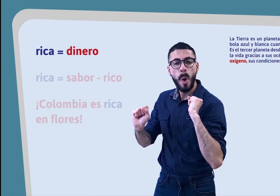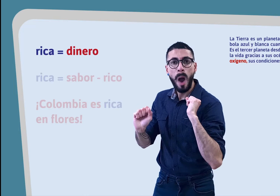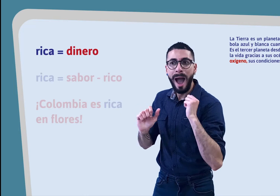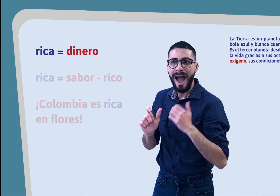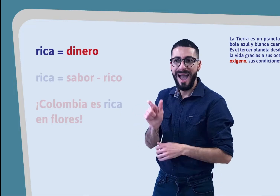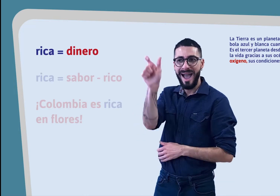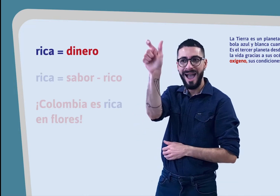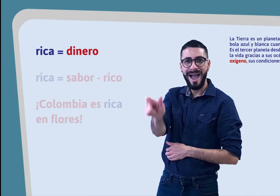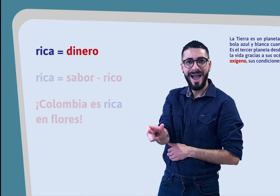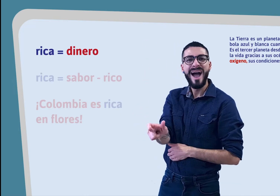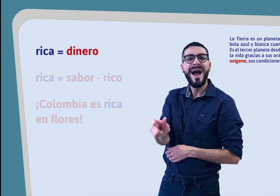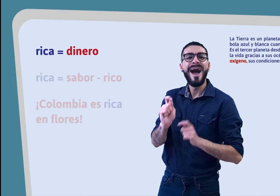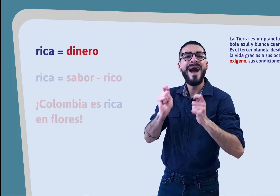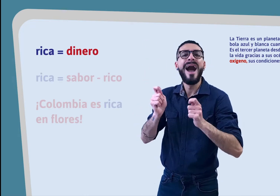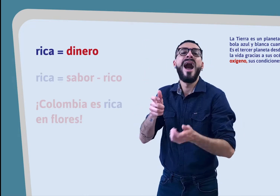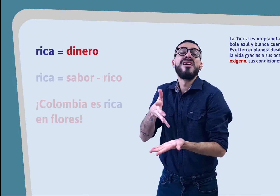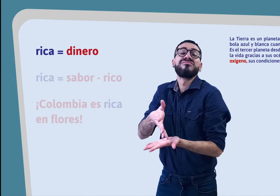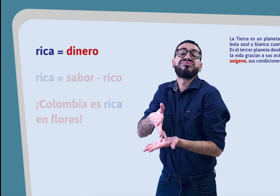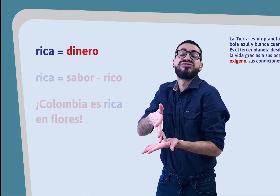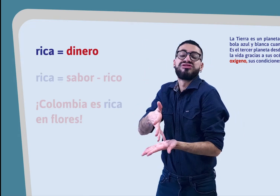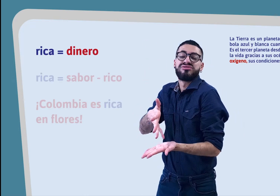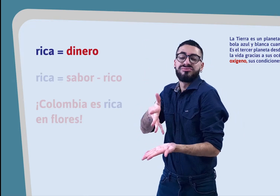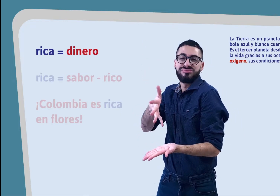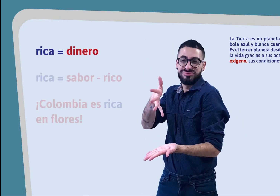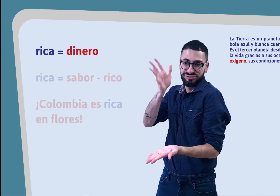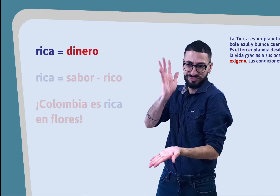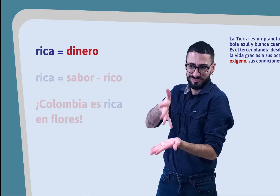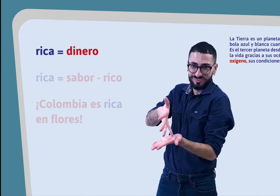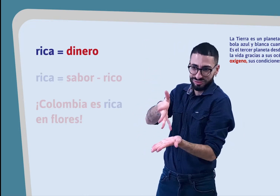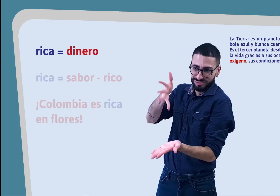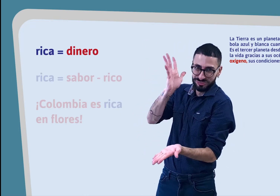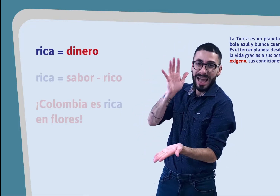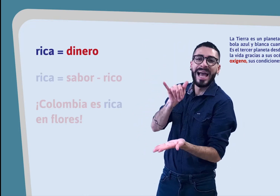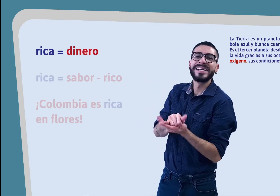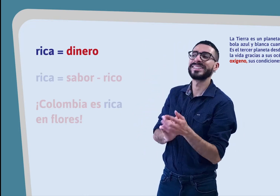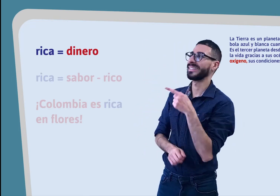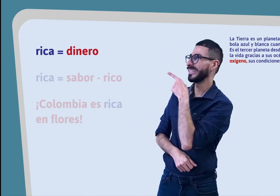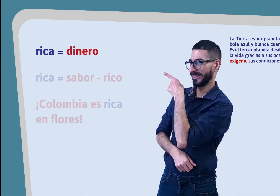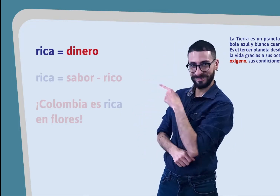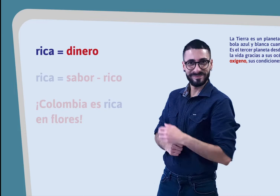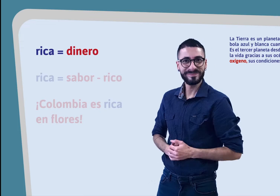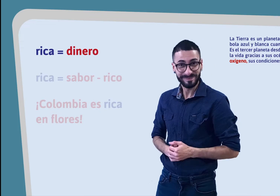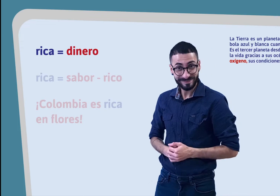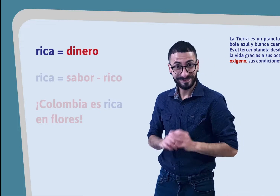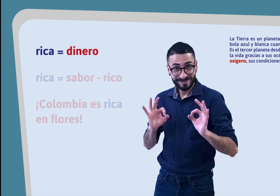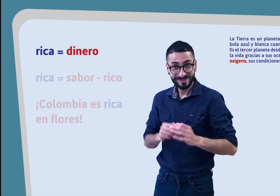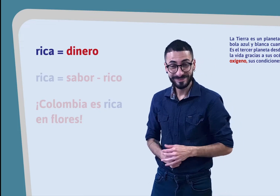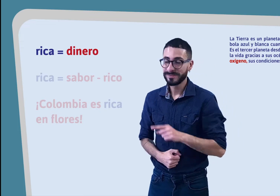A este tipo de personas se les dice que son ricas, y esta es la seña.